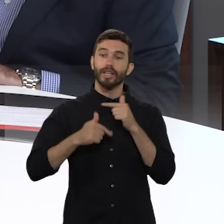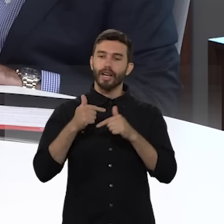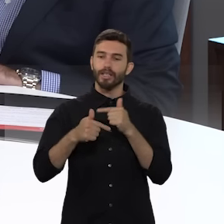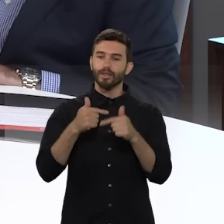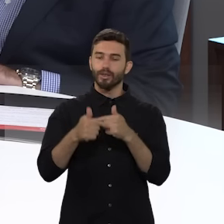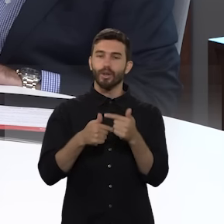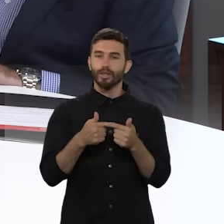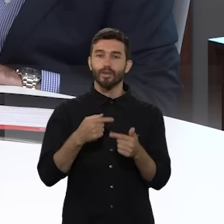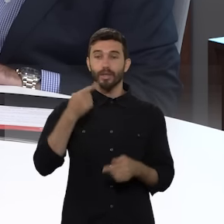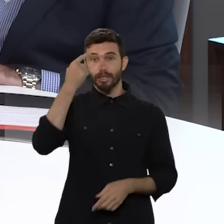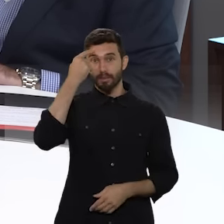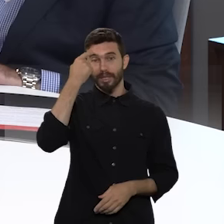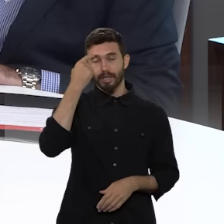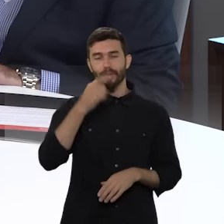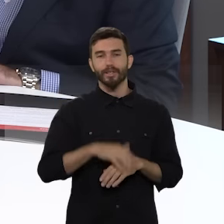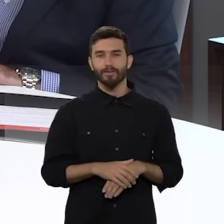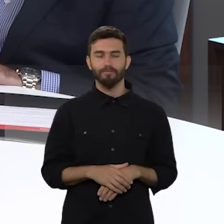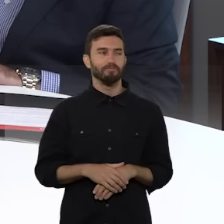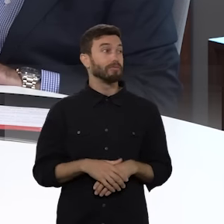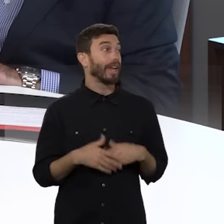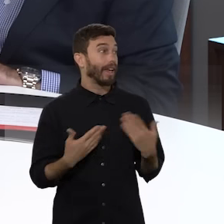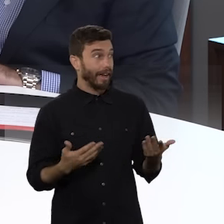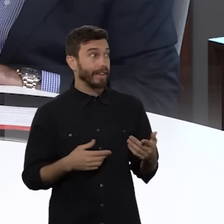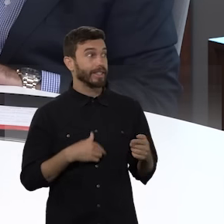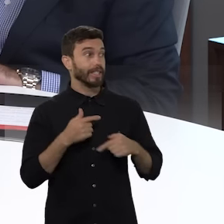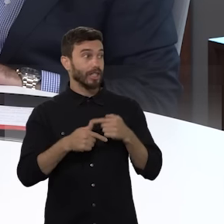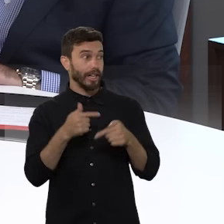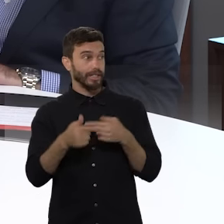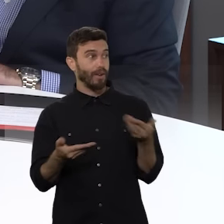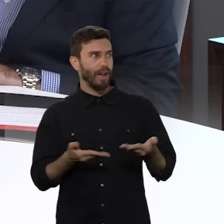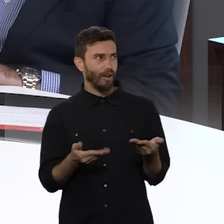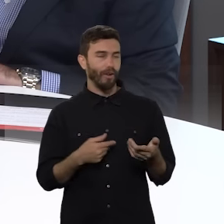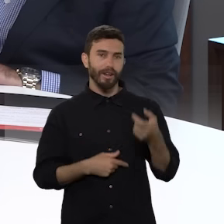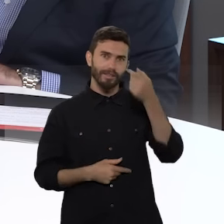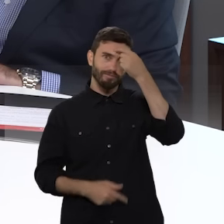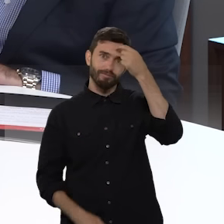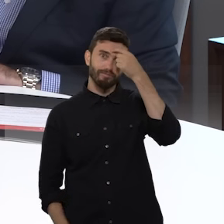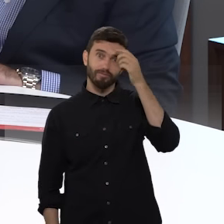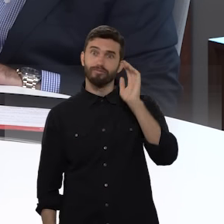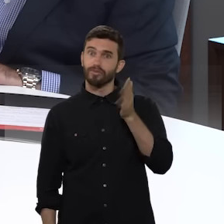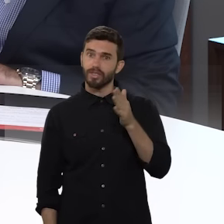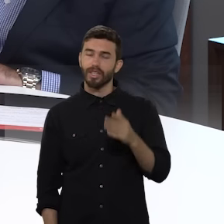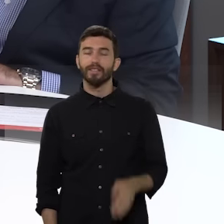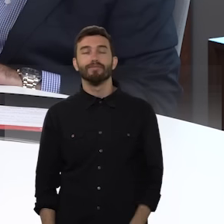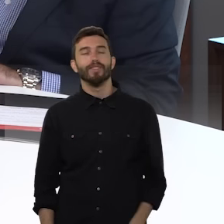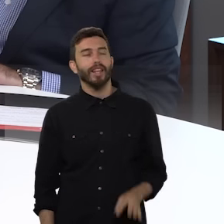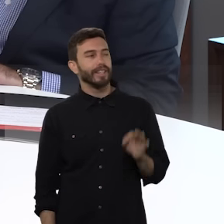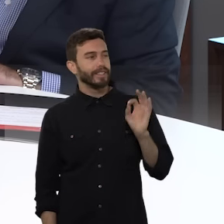Ah, essa geração agora já é super, muito consciente com isso. Exato. Então, nós possamos ajudar isso a crescer,